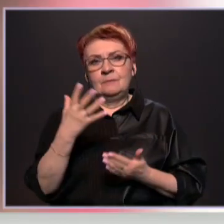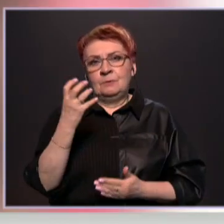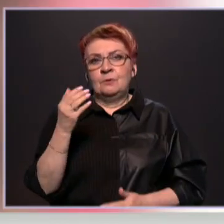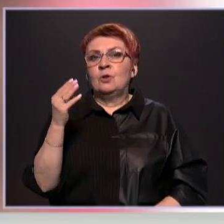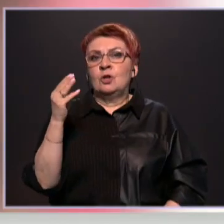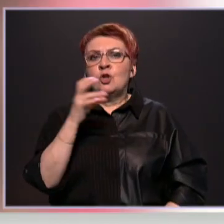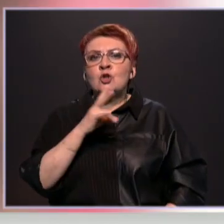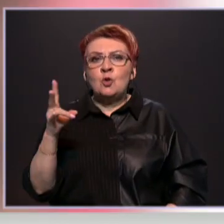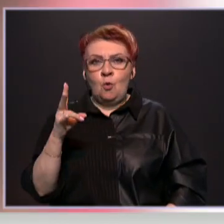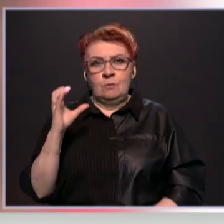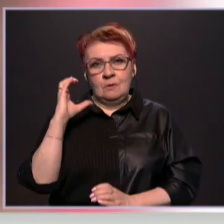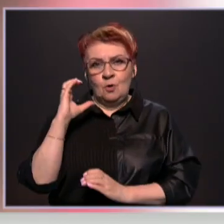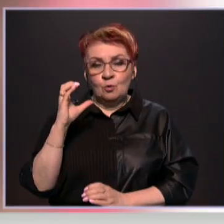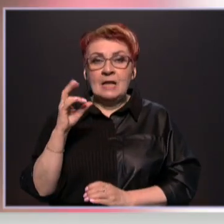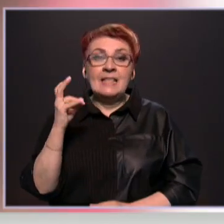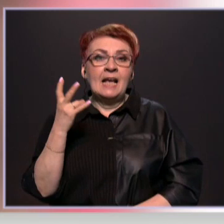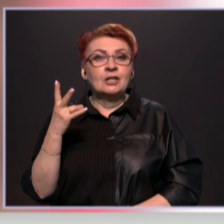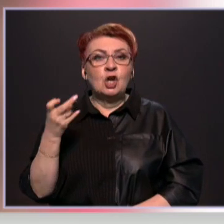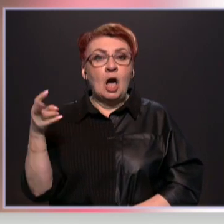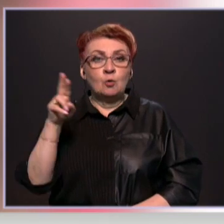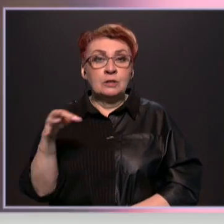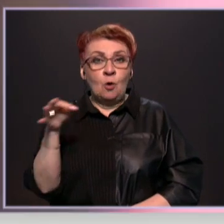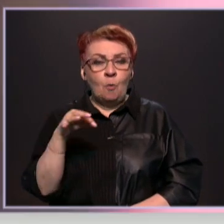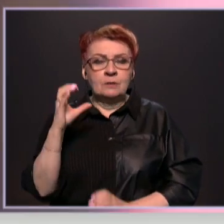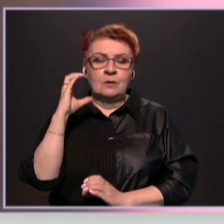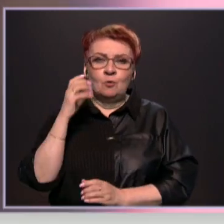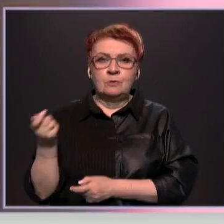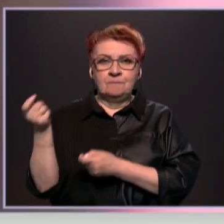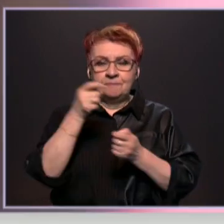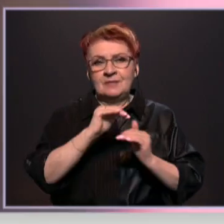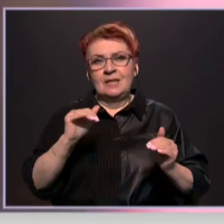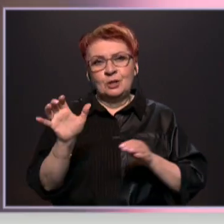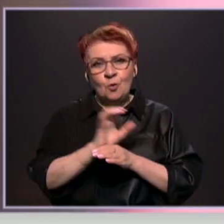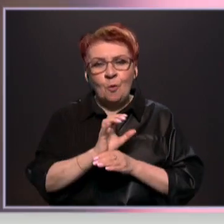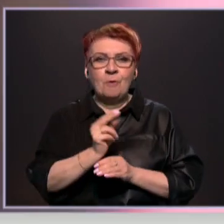из Нижегородской области в Донбасс отправился груз с детской обувью продуктами средствами